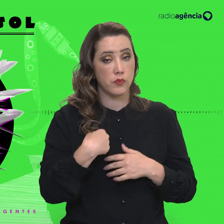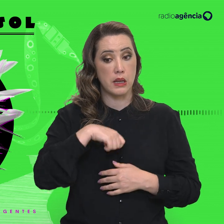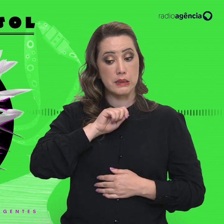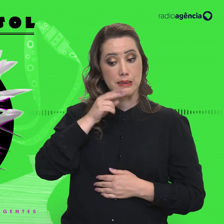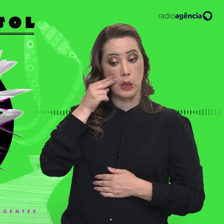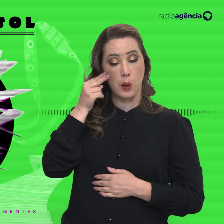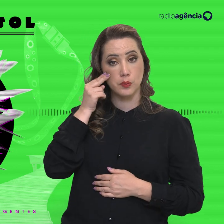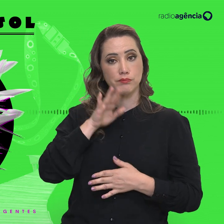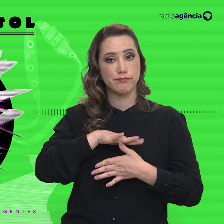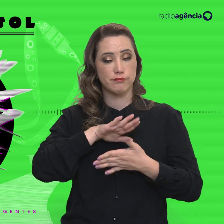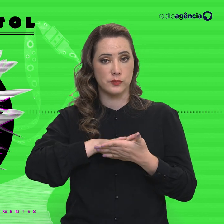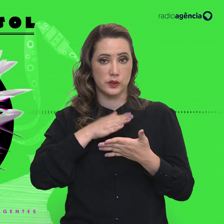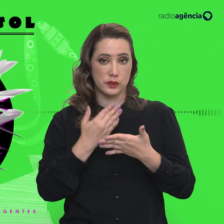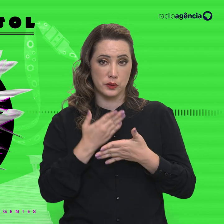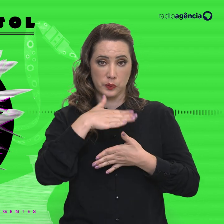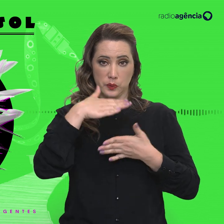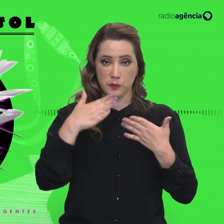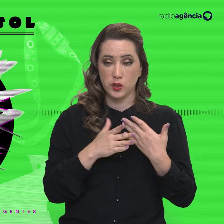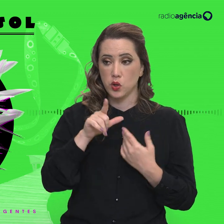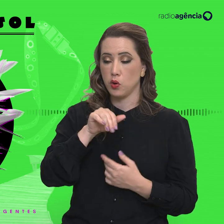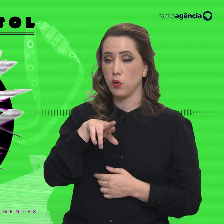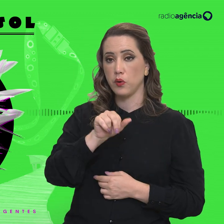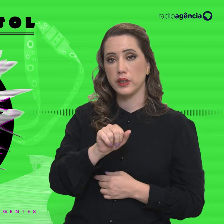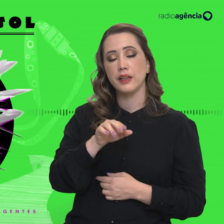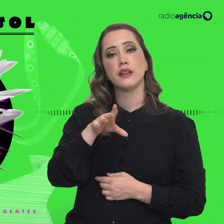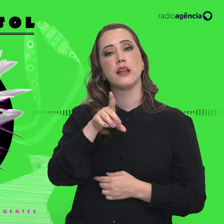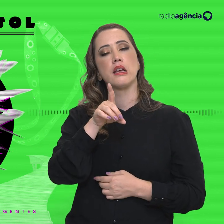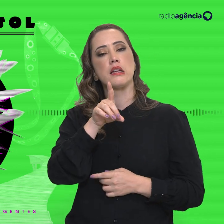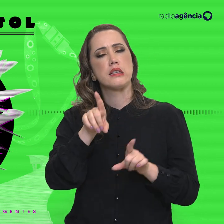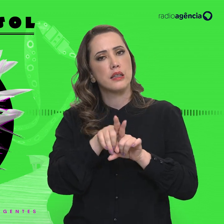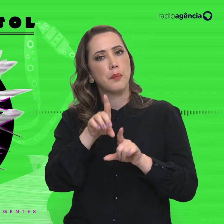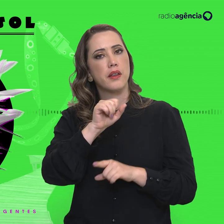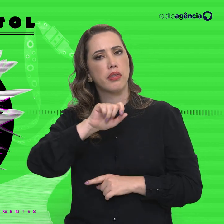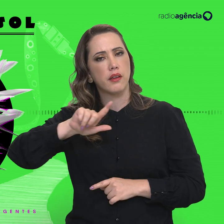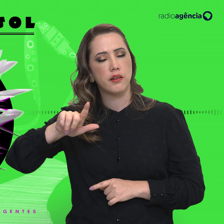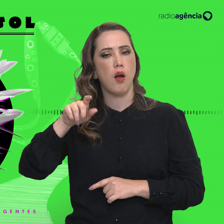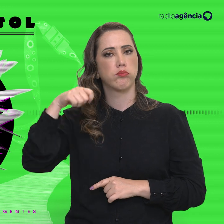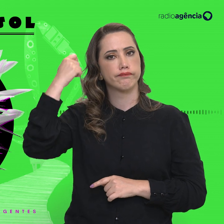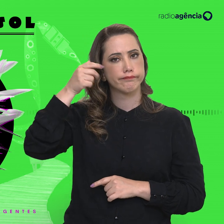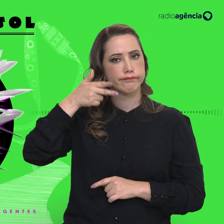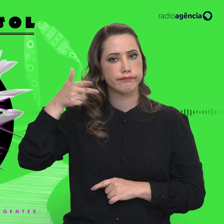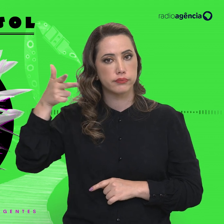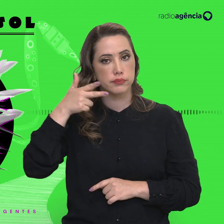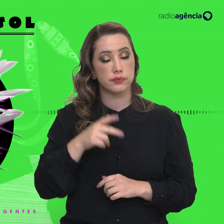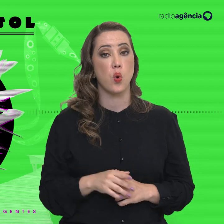de Lorena Veras e captação de Daniel Hiroshi. [Patrícia] Essa série tem finalidade jornalística e utilizou trechos de artigos científicos